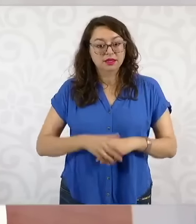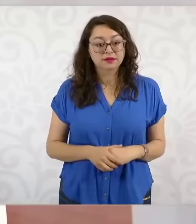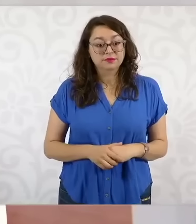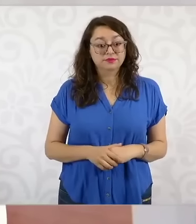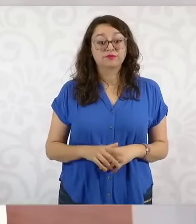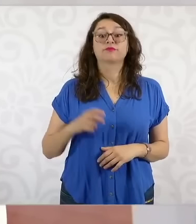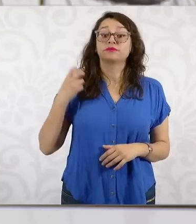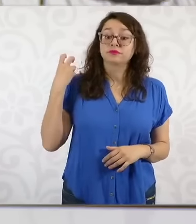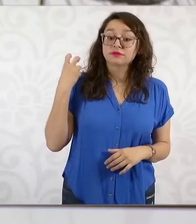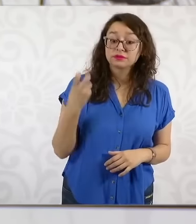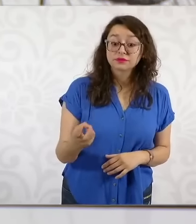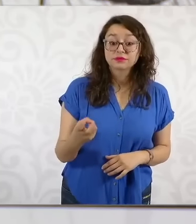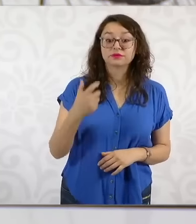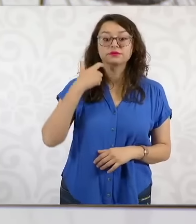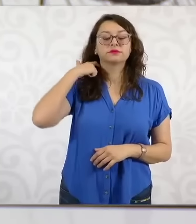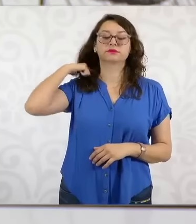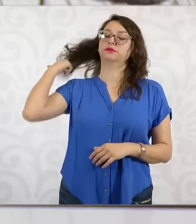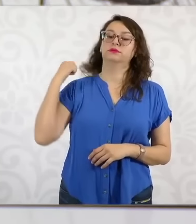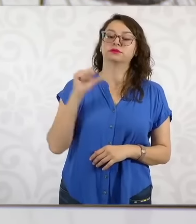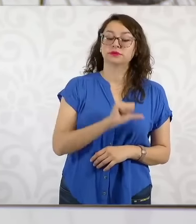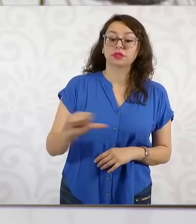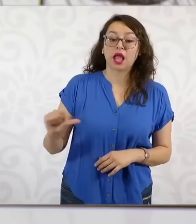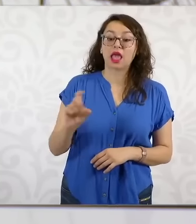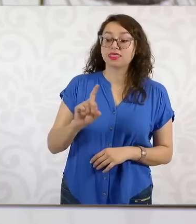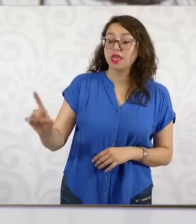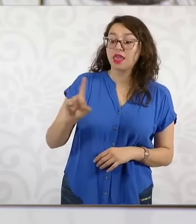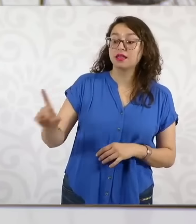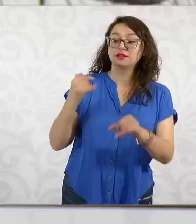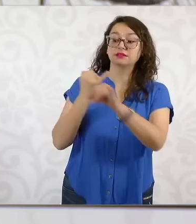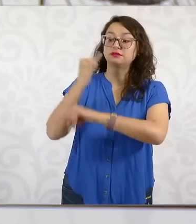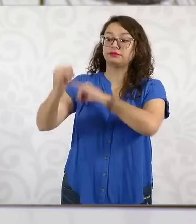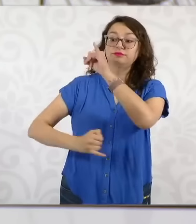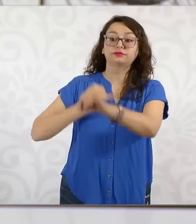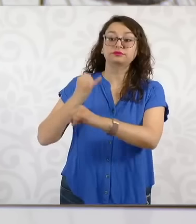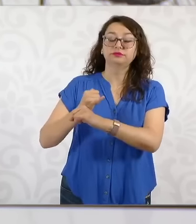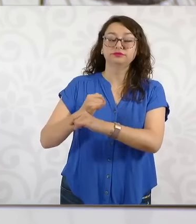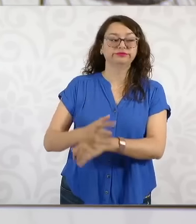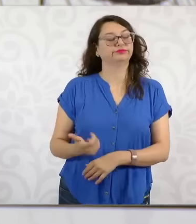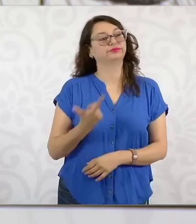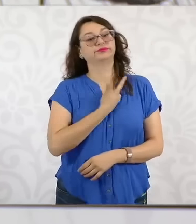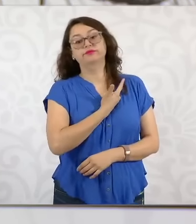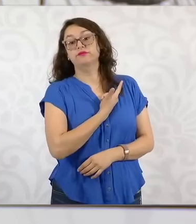Eso es lo que no le gusta a la derecha internacional y algunos